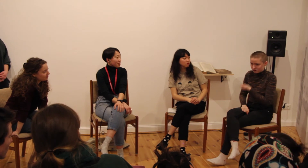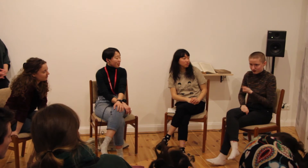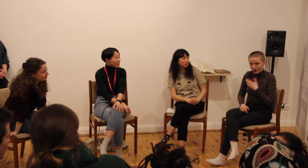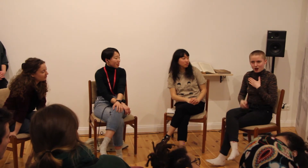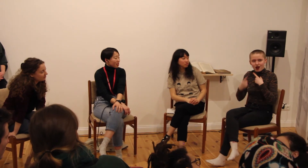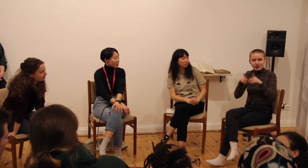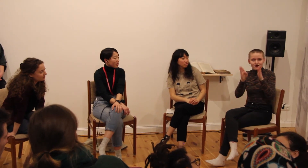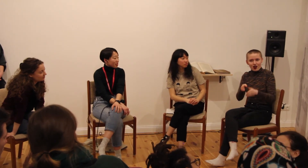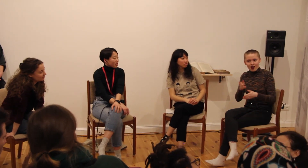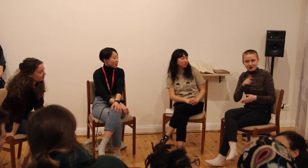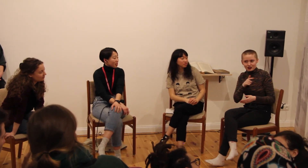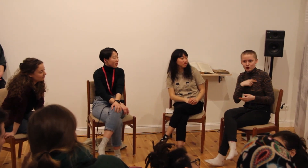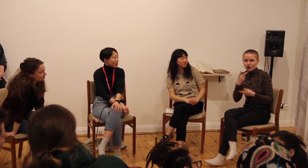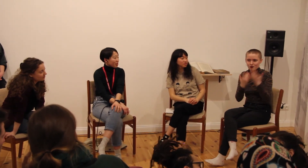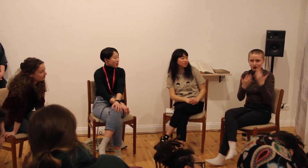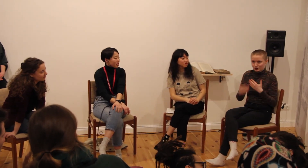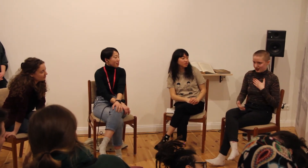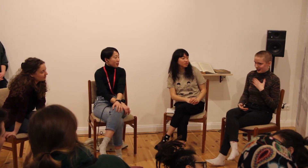Ich habe dann erfahren, dass lettische Geschichte so wichtig ist.